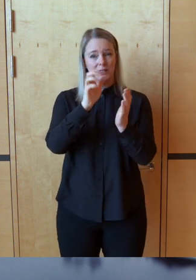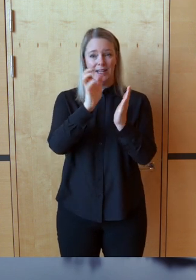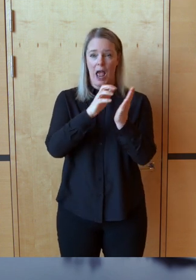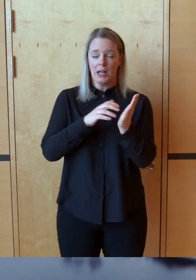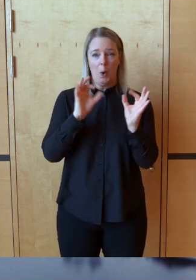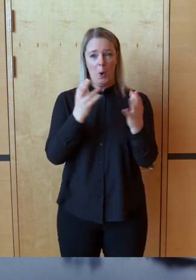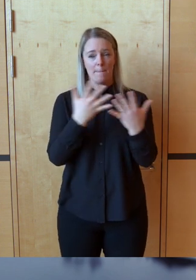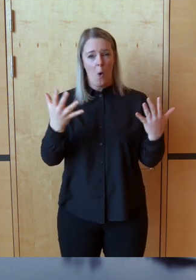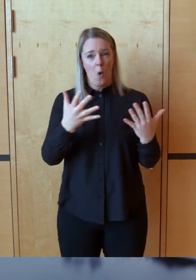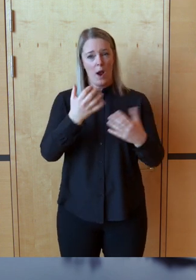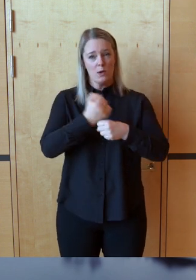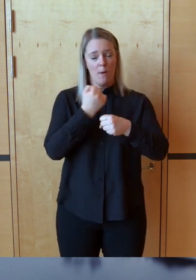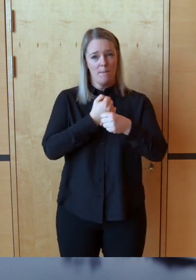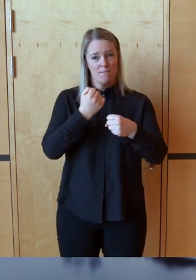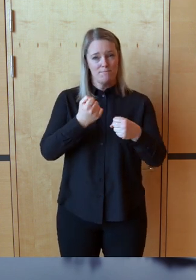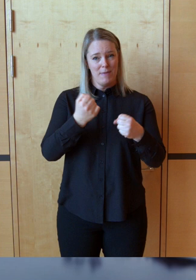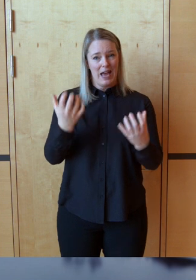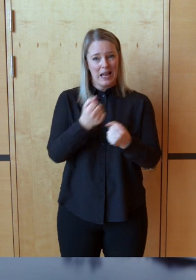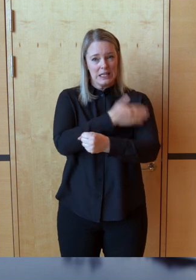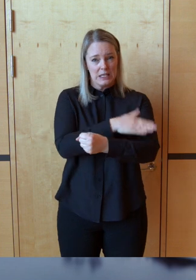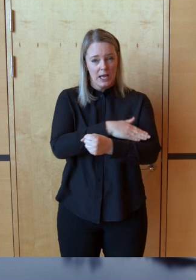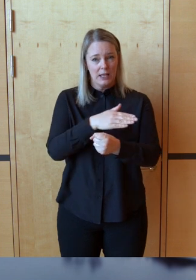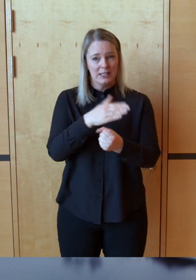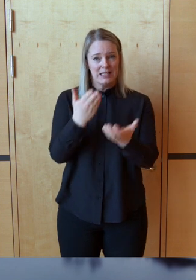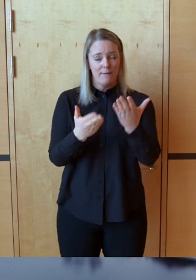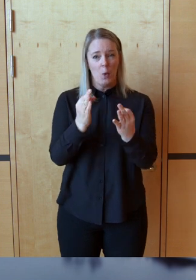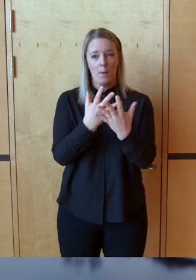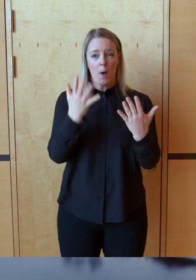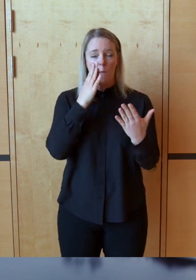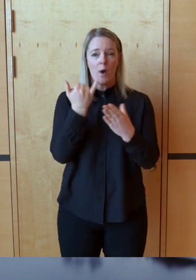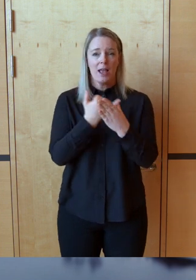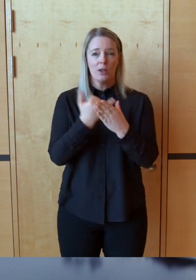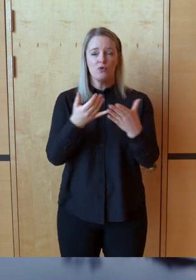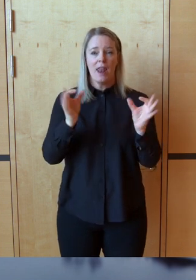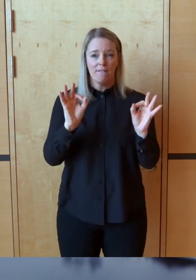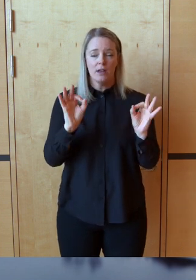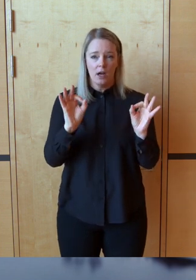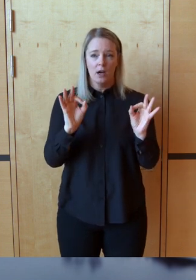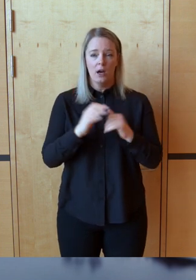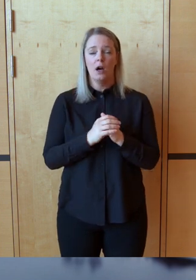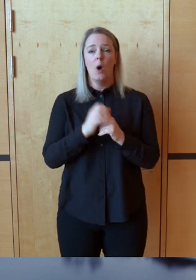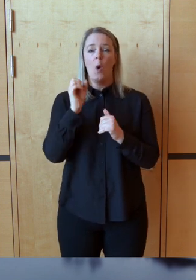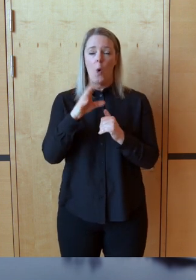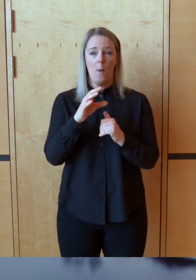Vi pratar ni pratar med 150 års perspektiv Skicka mig nu hämtat den typen av 1.50